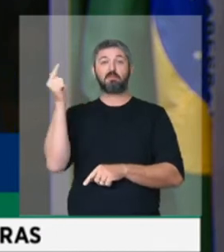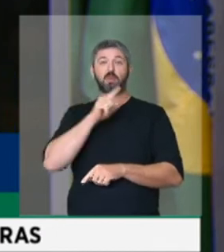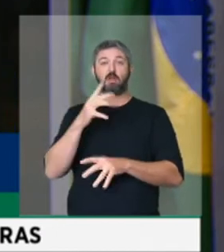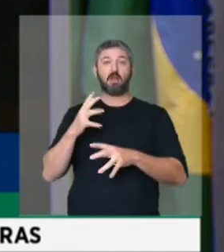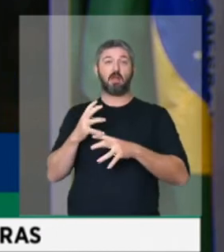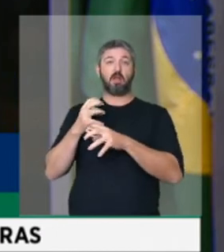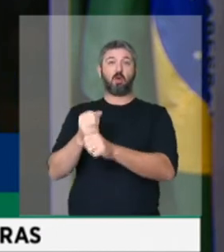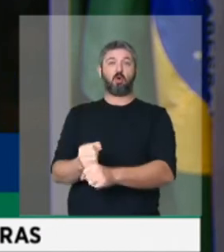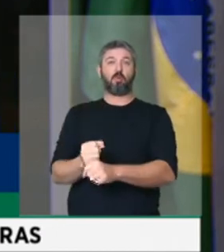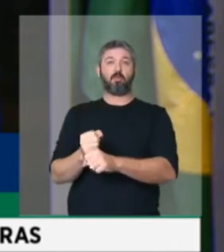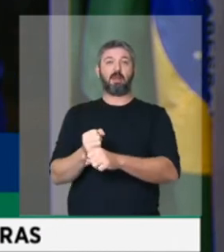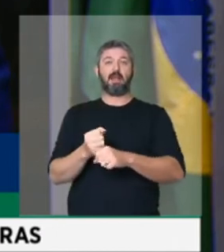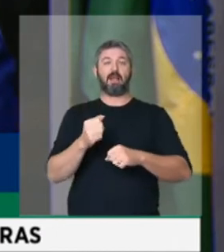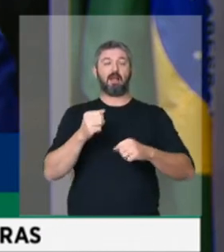PRESERVADA NO TEXTO DO RELATOR NASCIMENTO. NÓS TEREMOS A